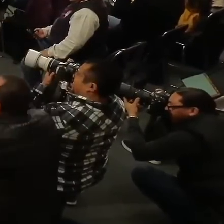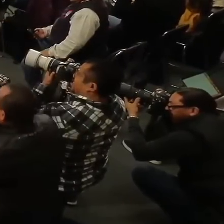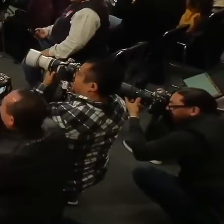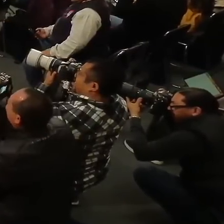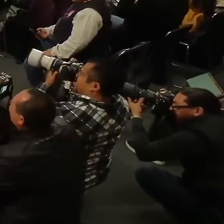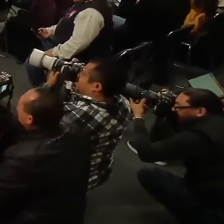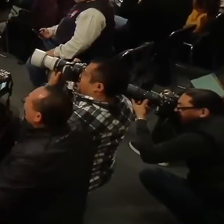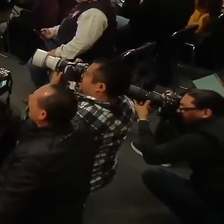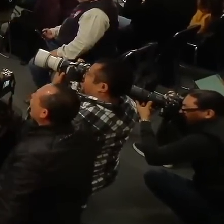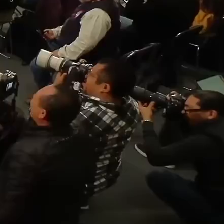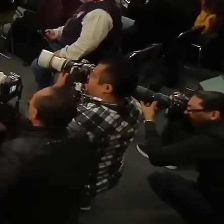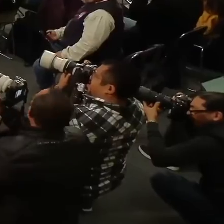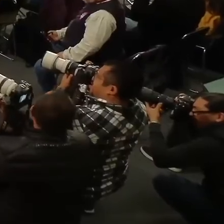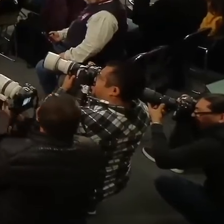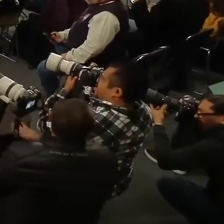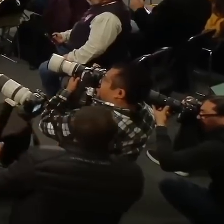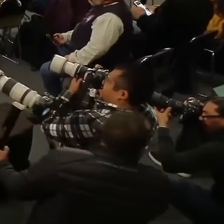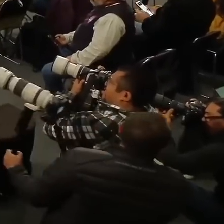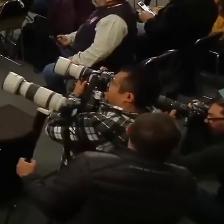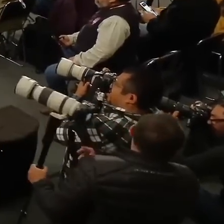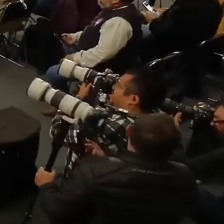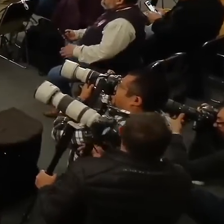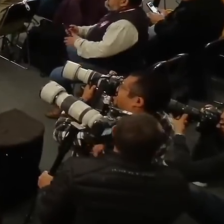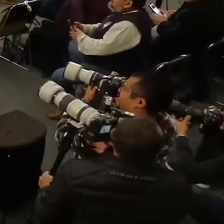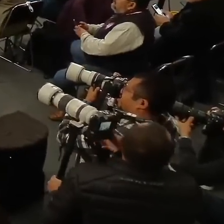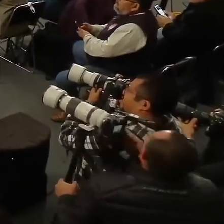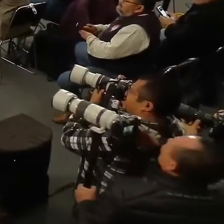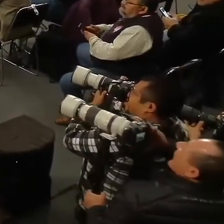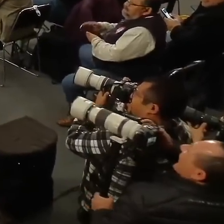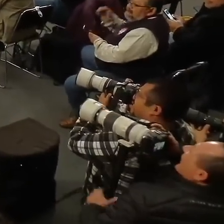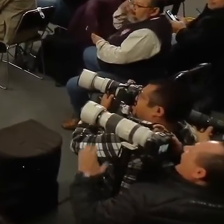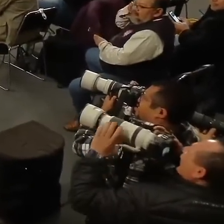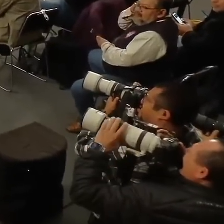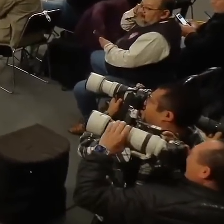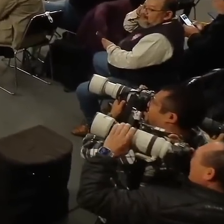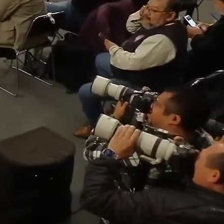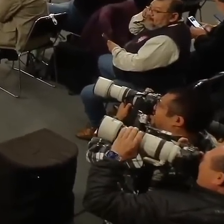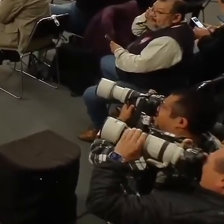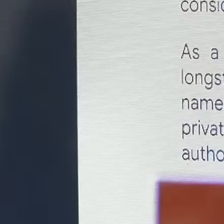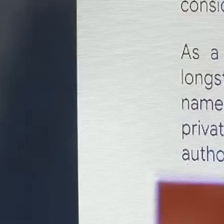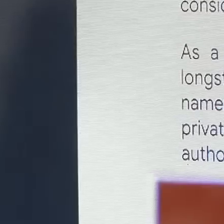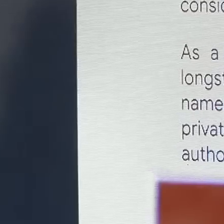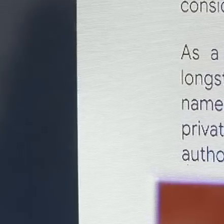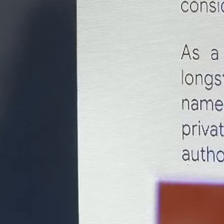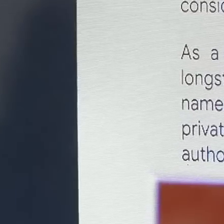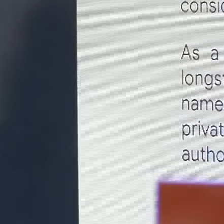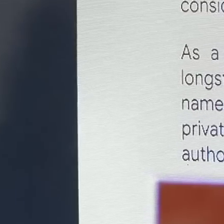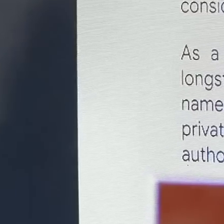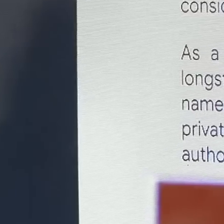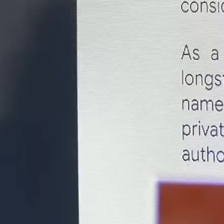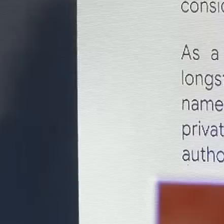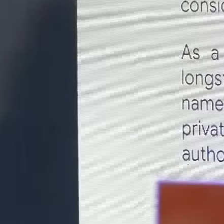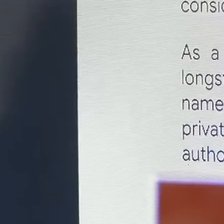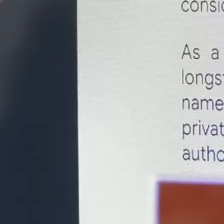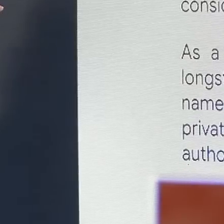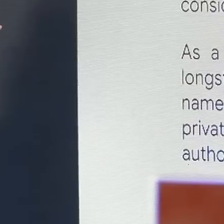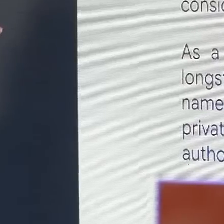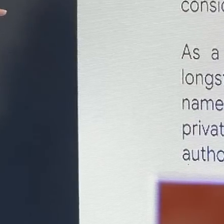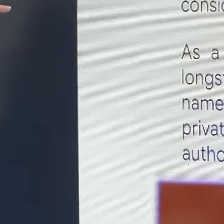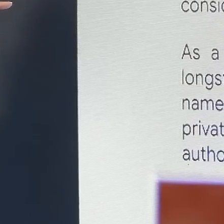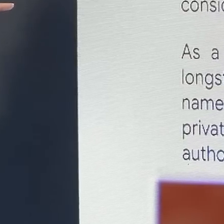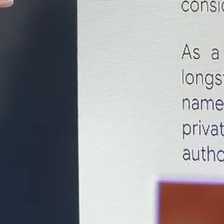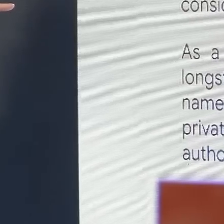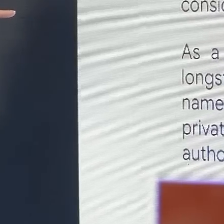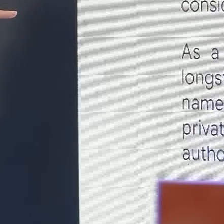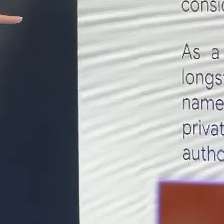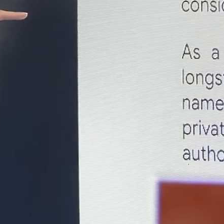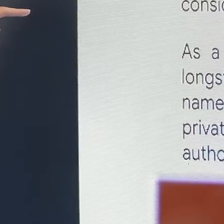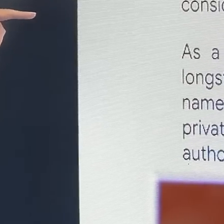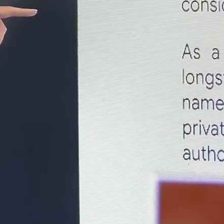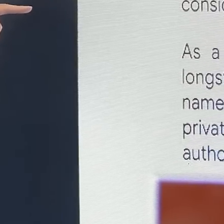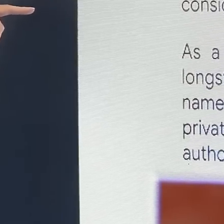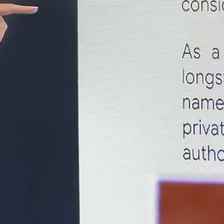Cómo se dice este sus preocupaciones y quisiéramos ofrecerle las siguientes consideraciones como una